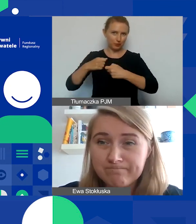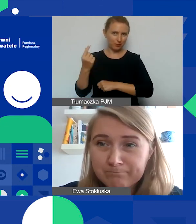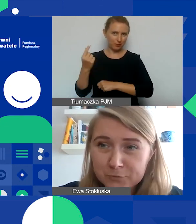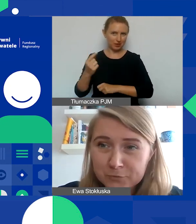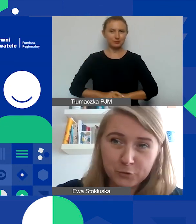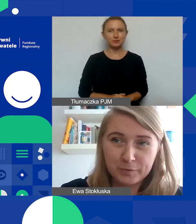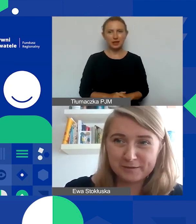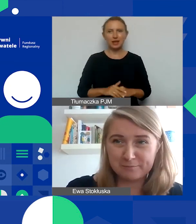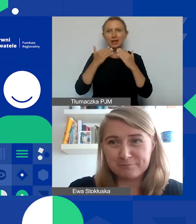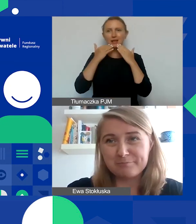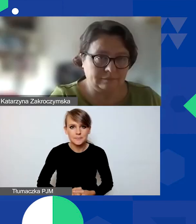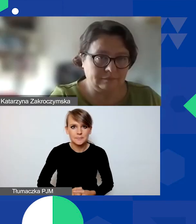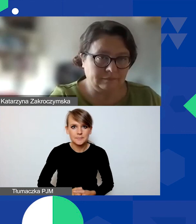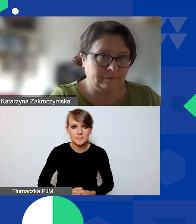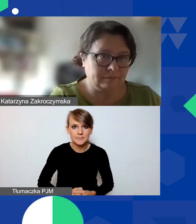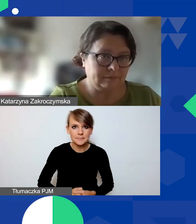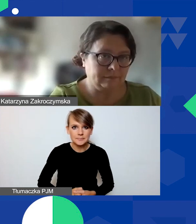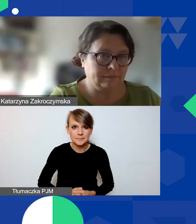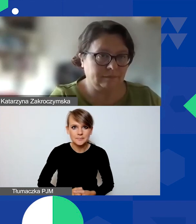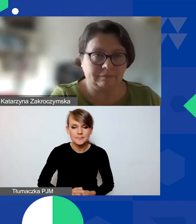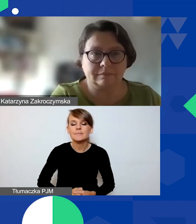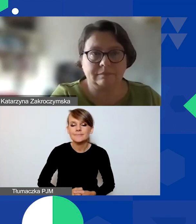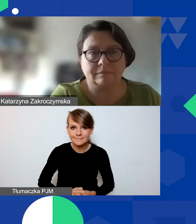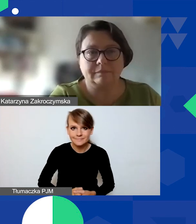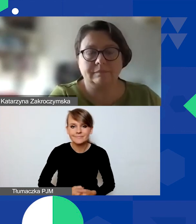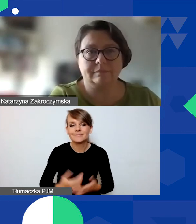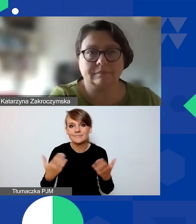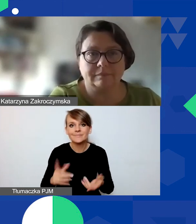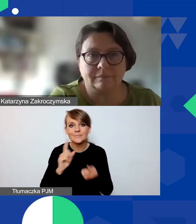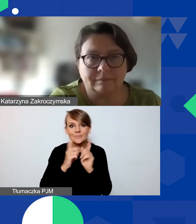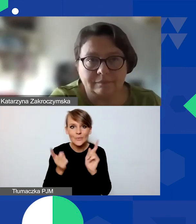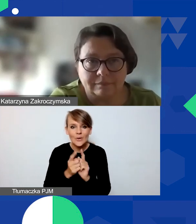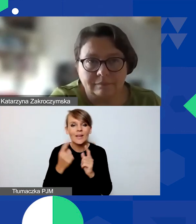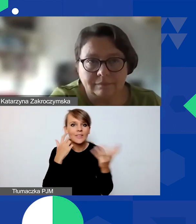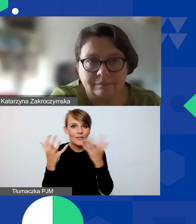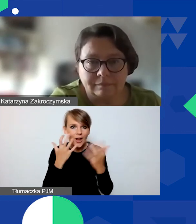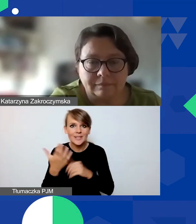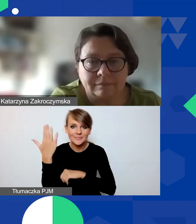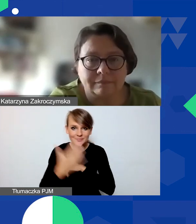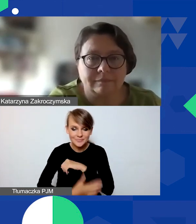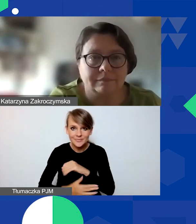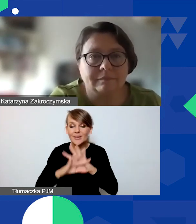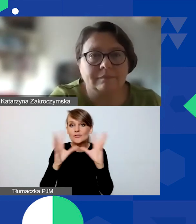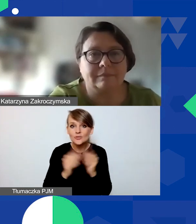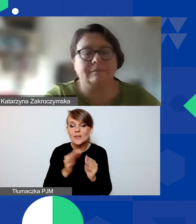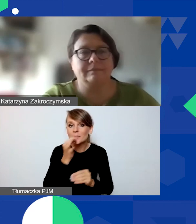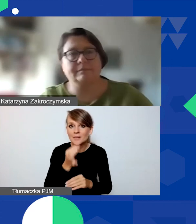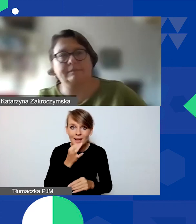Dziękuję bardzo. Drodzy państwo, zakończyliśmy nasze spotkanie informacyjne. Wszystkie pytania, na które nie odpowiedziałyśmy